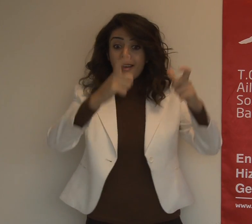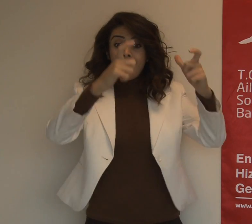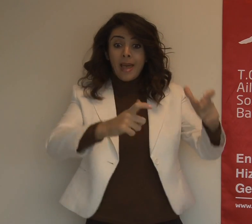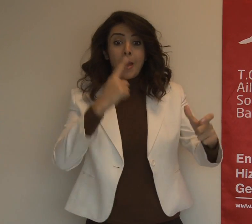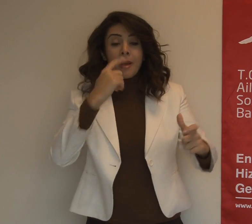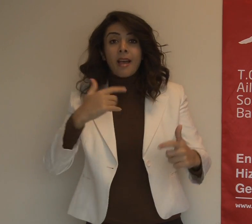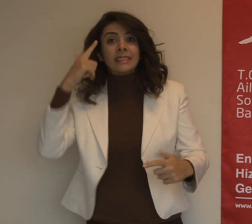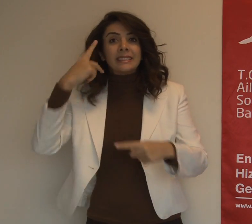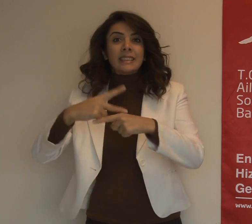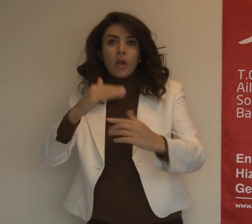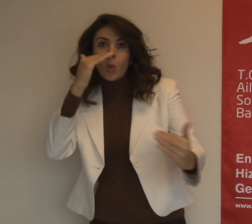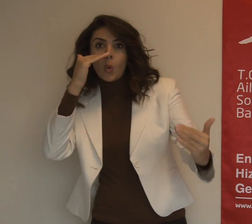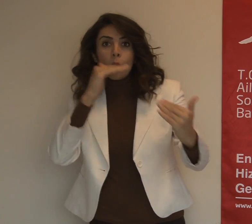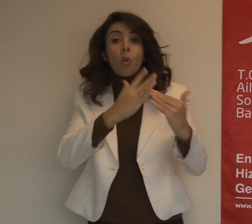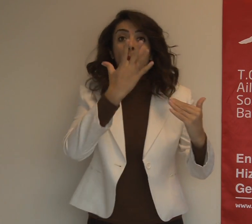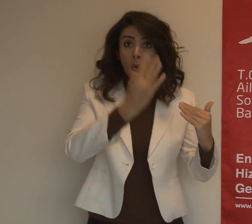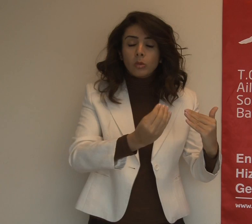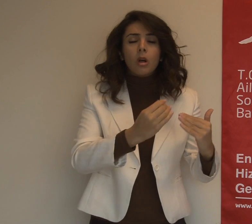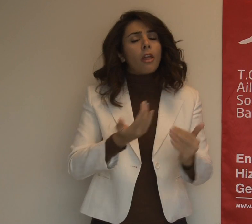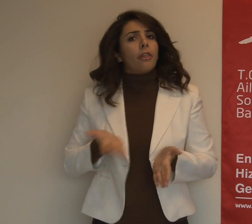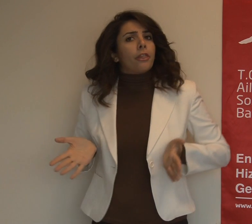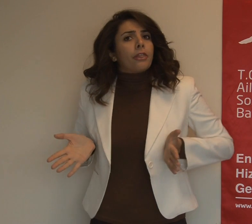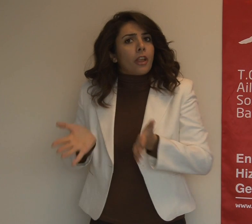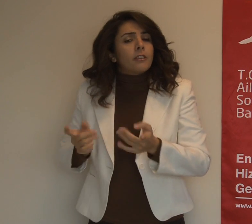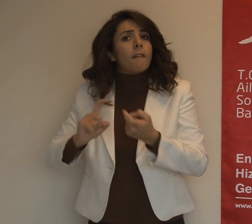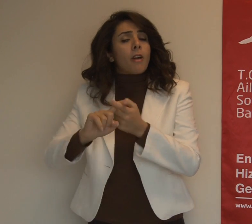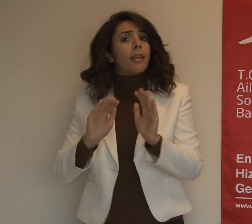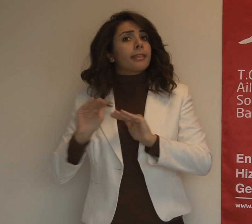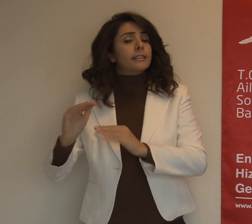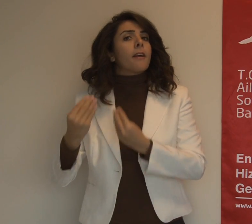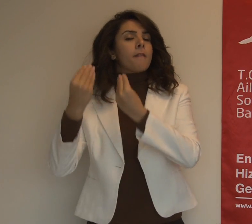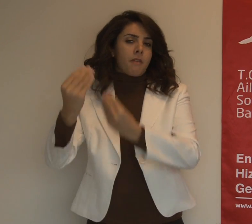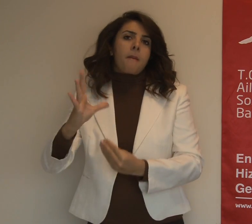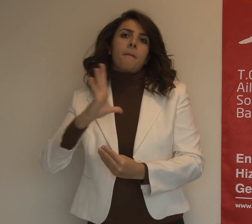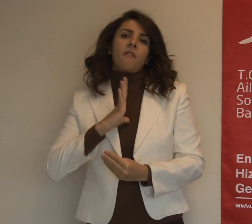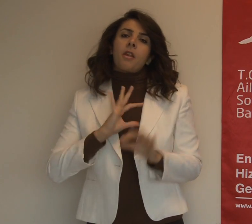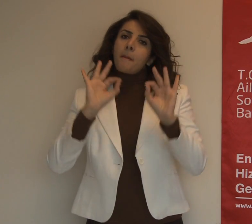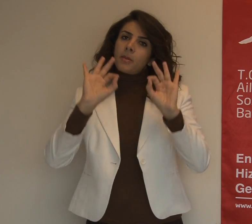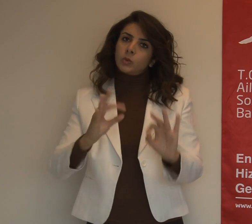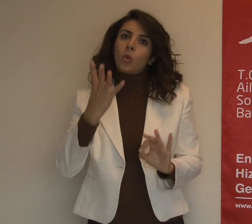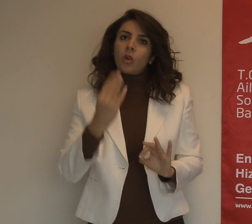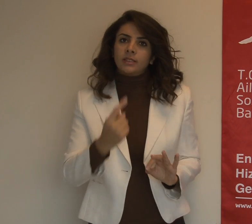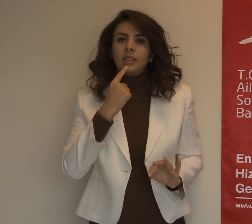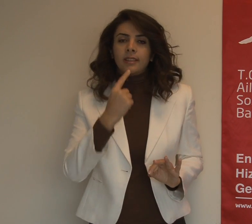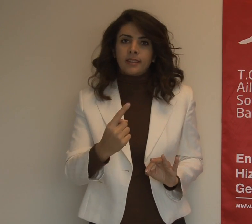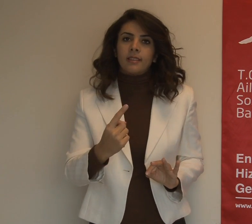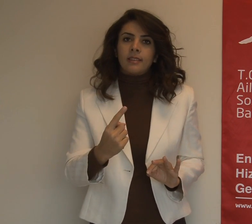gerekli ortamı oluştururlarsa artık teşvikler ve destekler sağlamaya başlayacağız.